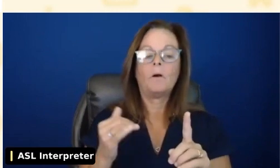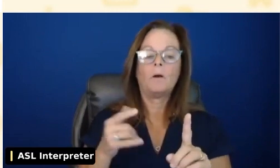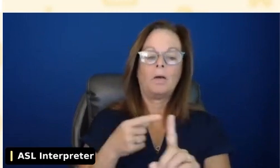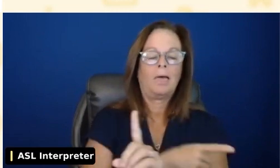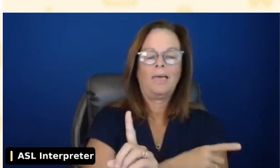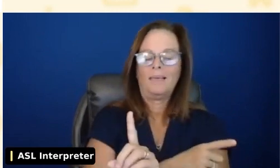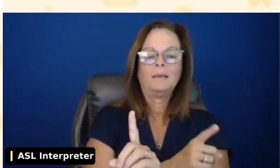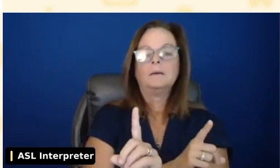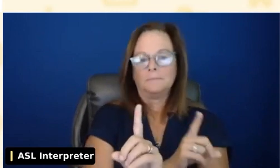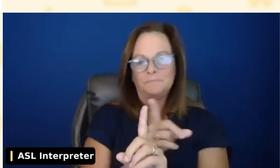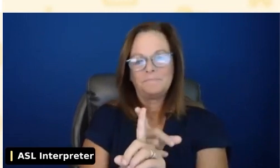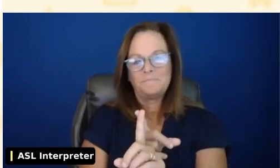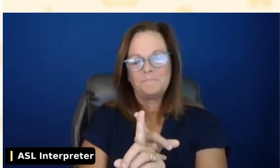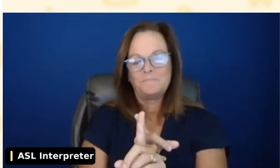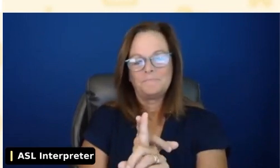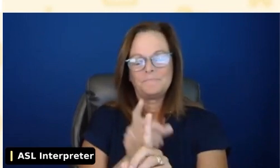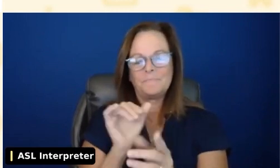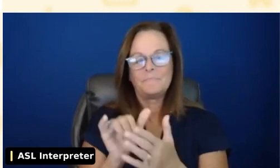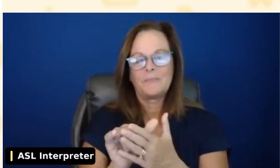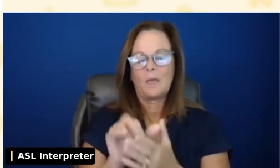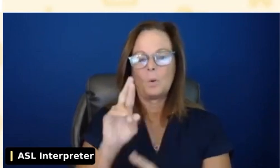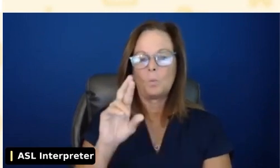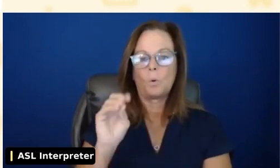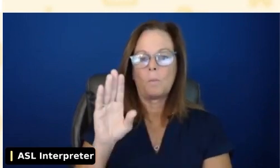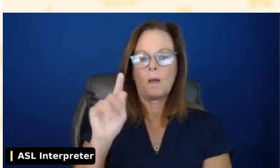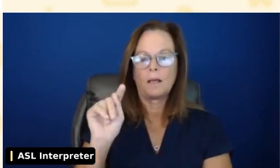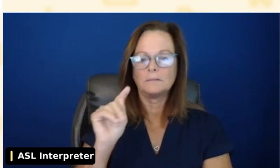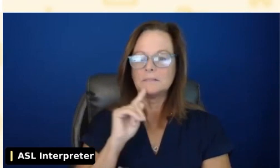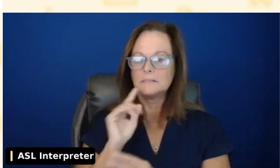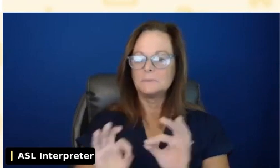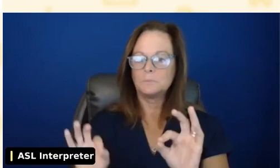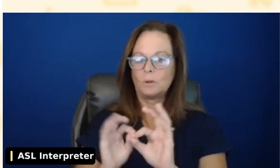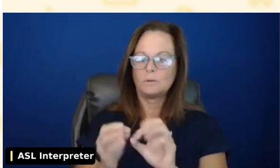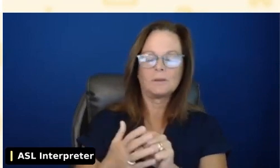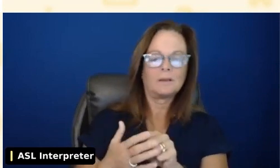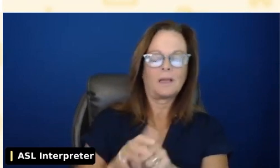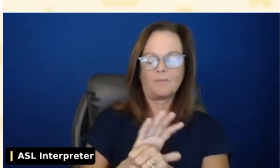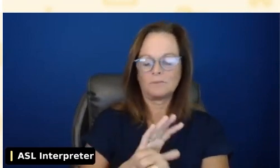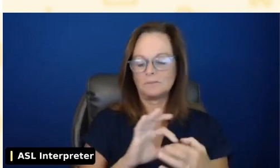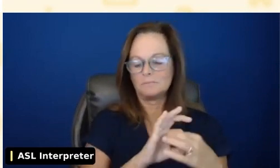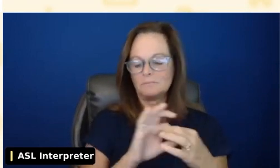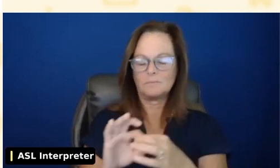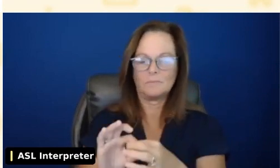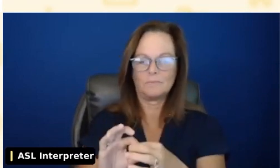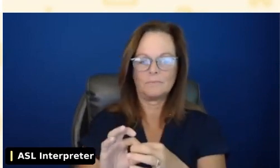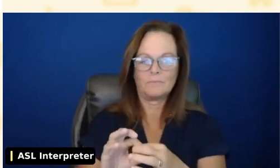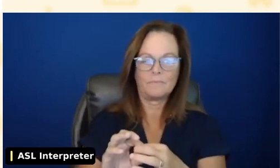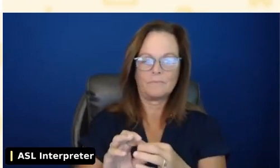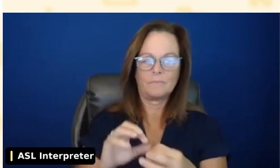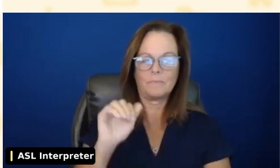que están cubiertas en parte por WCAG y las vistas de edición.